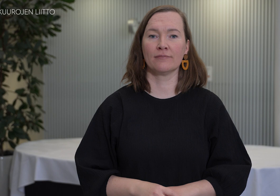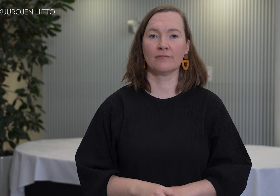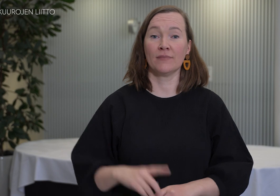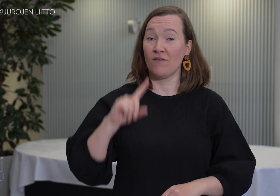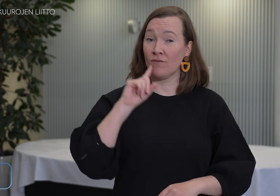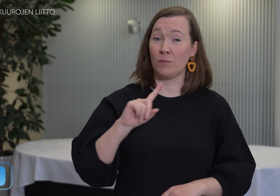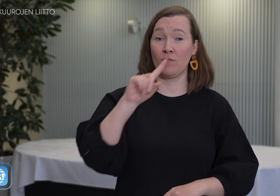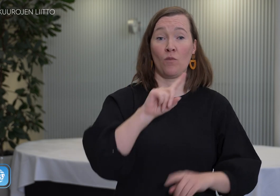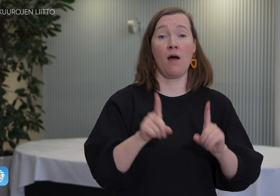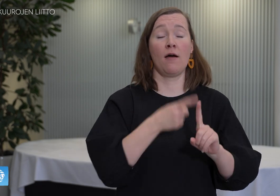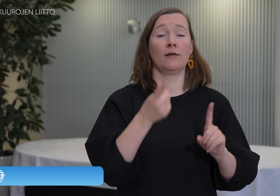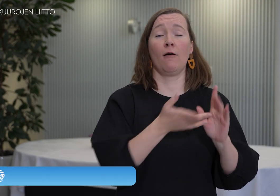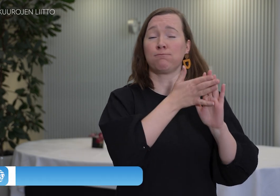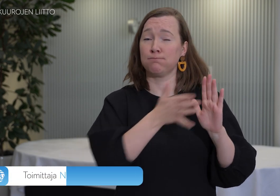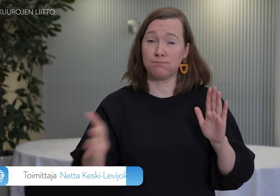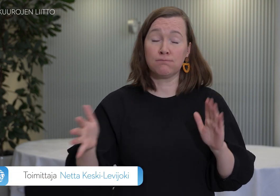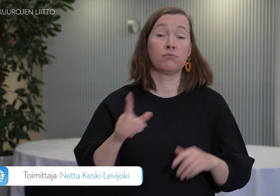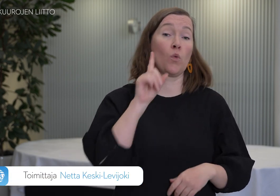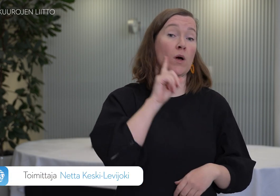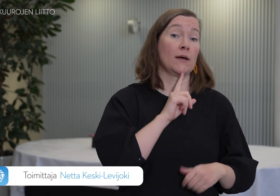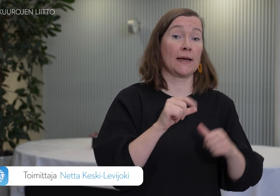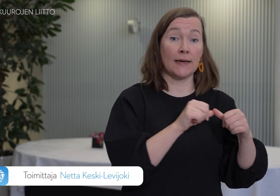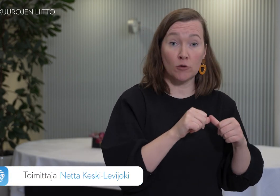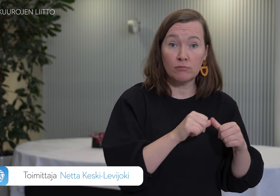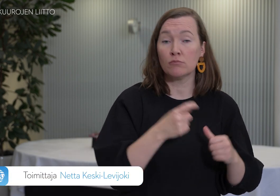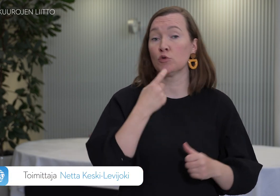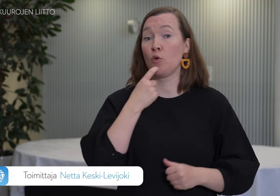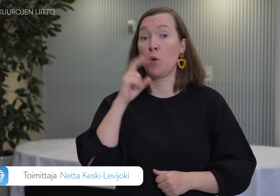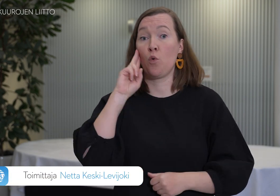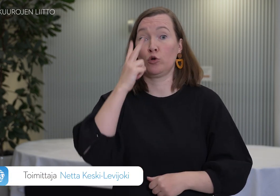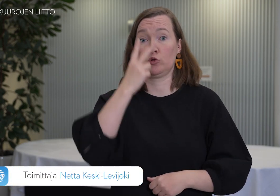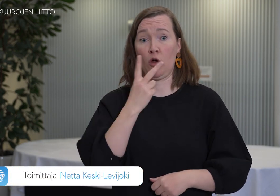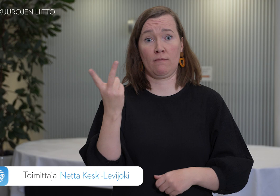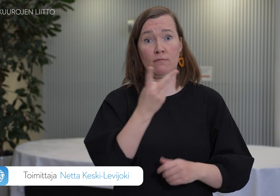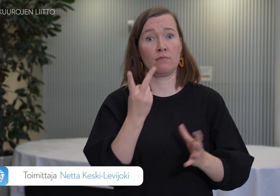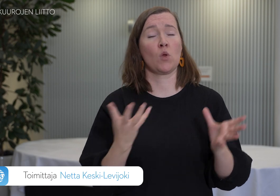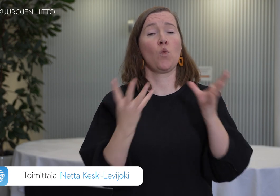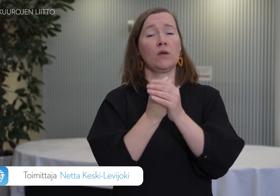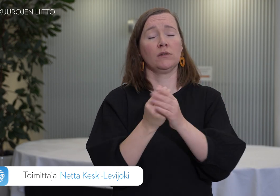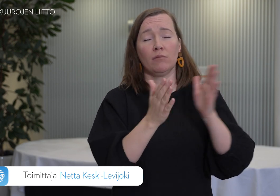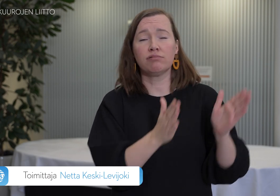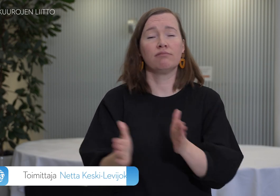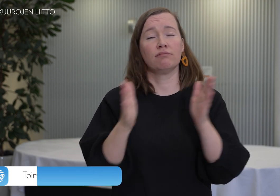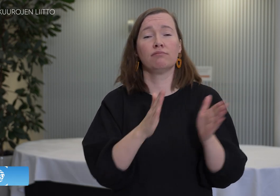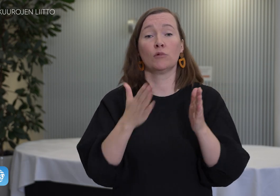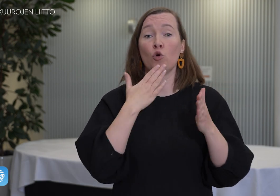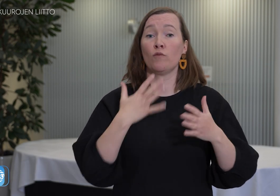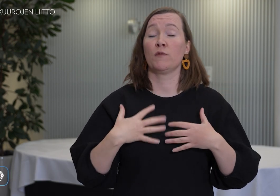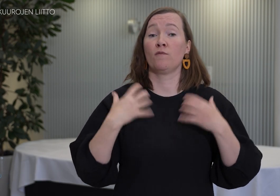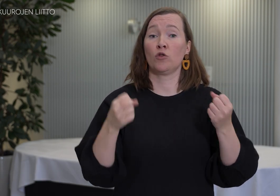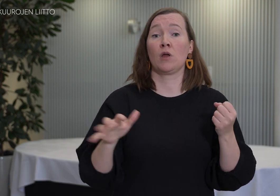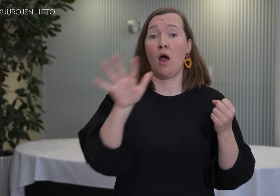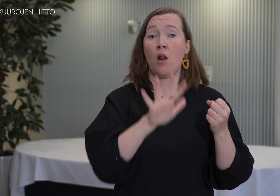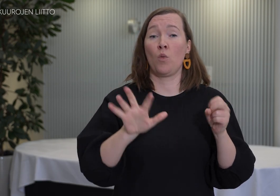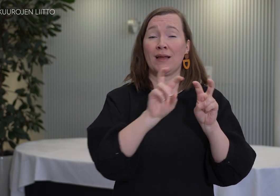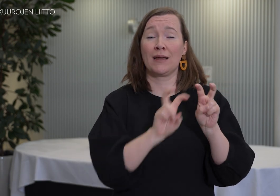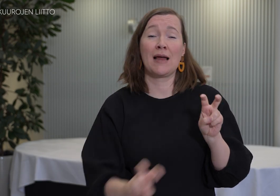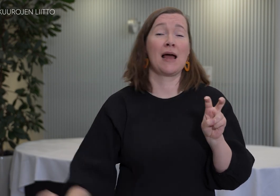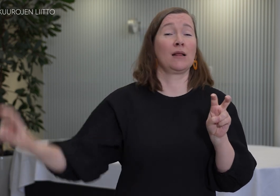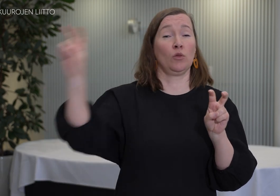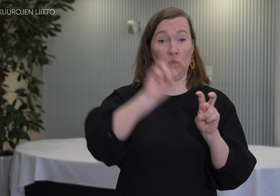Vuodesta 2022 alkaen Kuurojen Liitolla ja Suomen Kuurosokeat ry:llä on ollut hyvinvointialuekiertue.